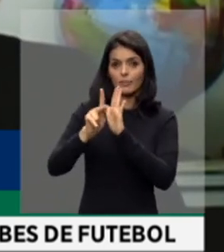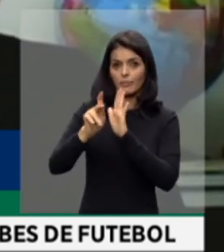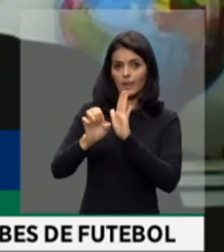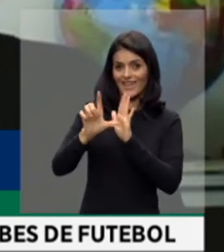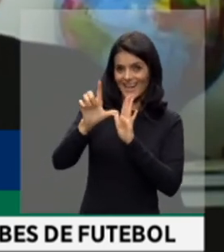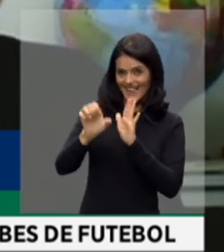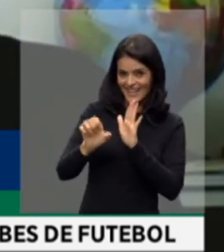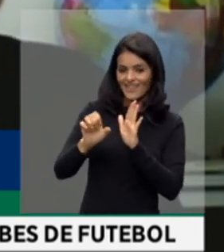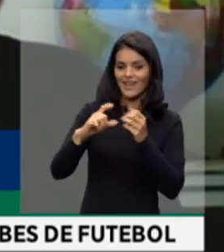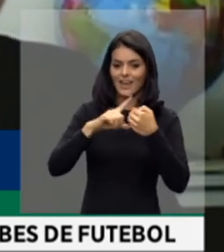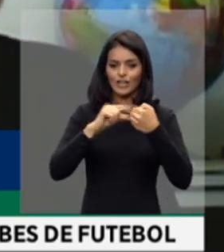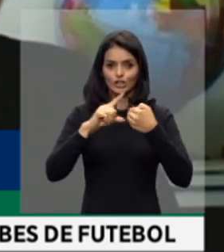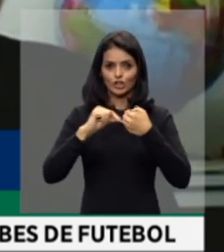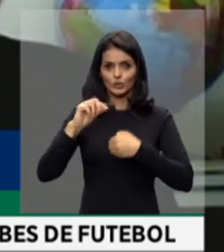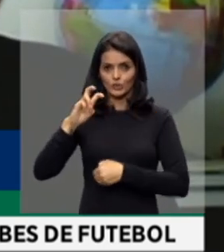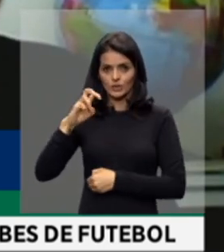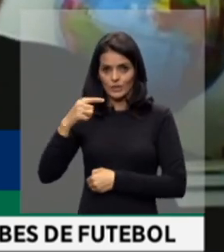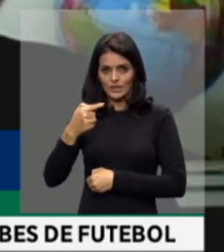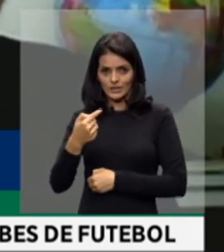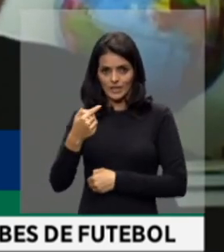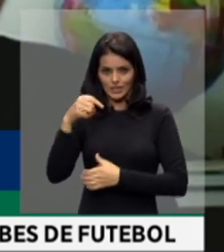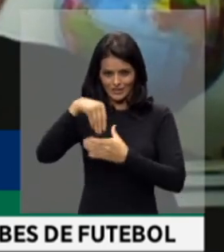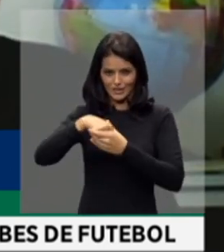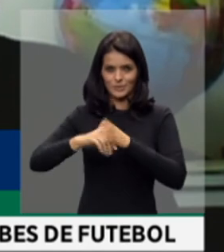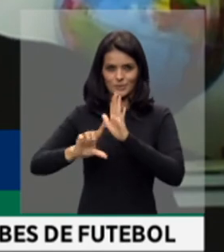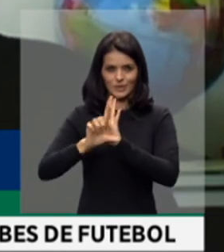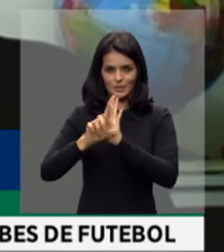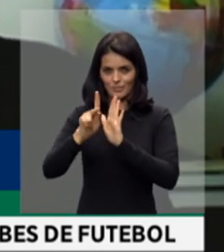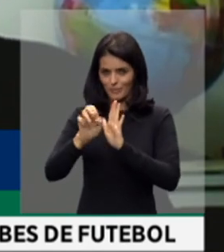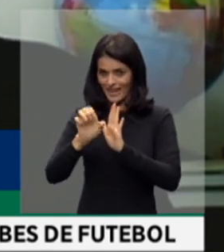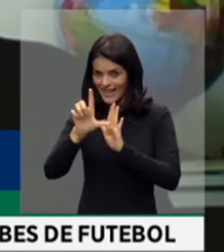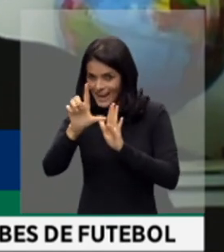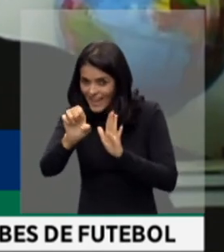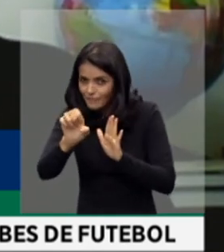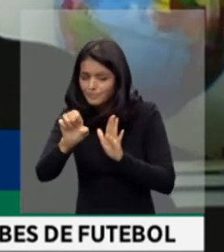TAMBÉM FEZ DESTAQUE SE A DEPUTADA PERPÉTUA DO PCDOB GOSTARIA DE FAZER ESSA DEFESA. SE A DEPUTADA PERPÉTUA